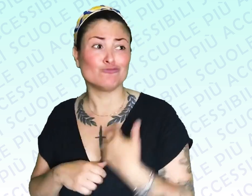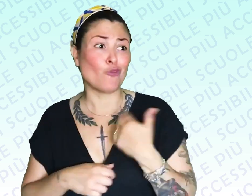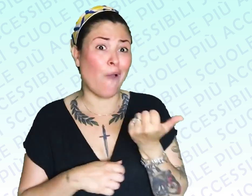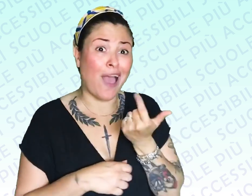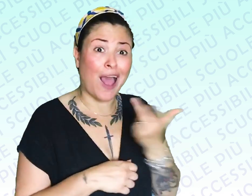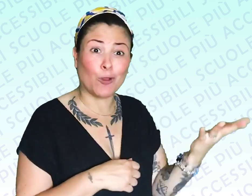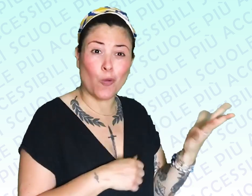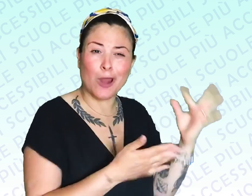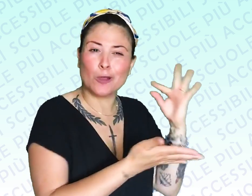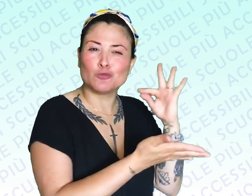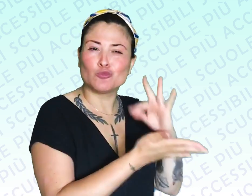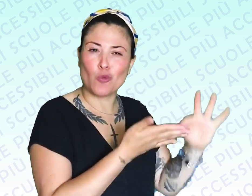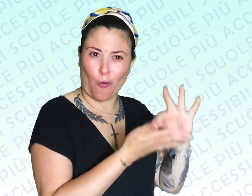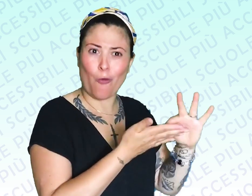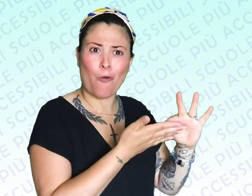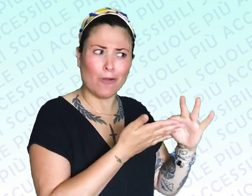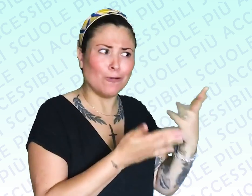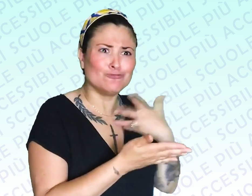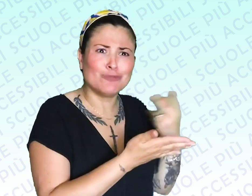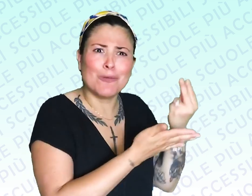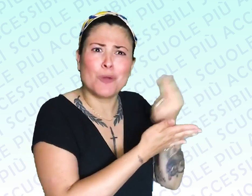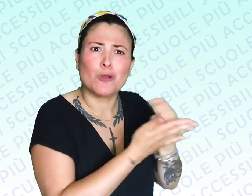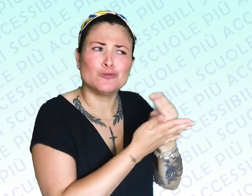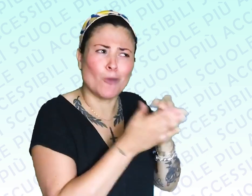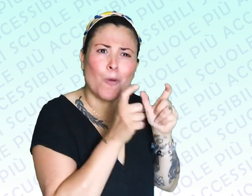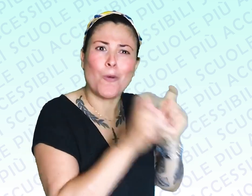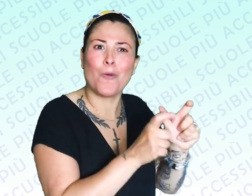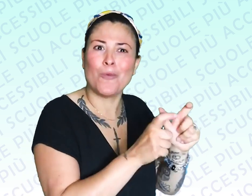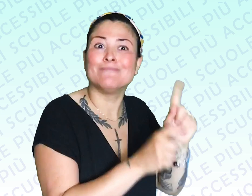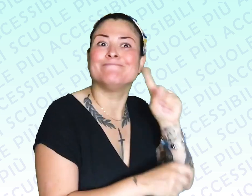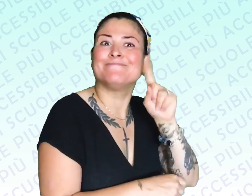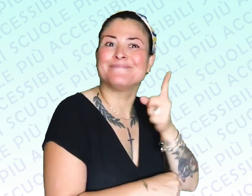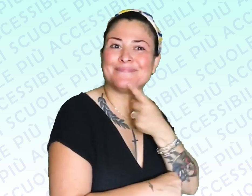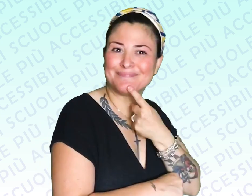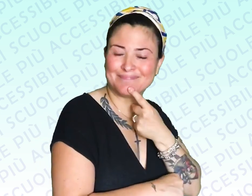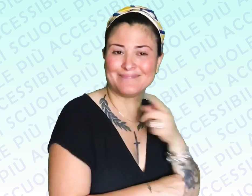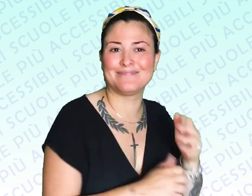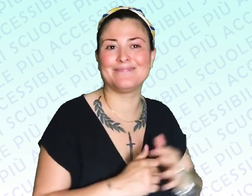altre, invece, hanno attivato solo piccoli progetti sulla sordità